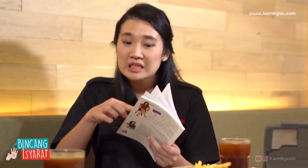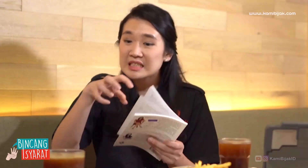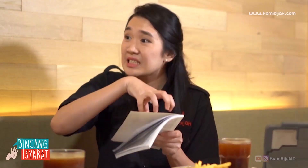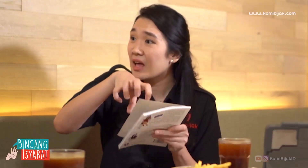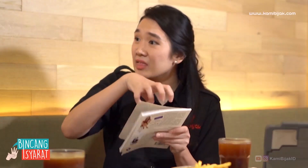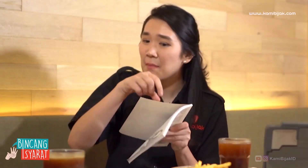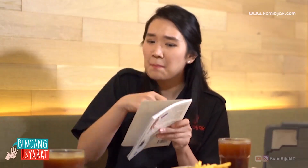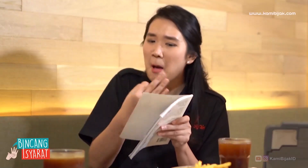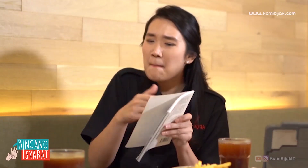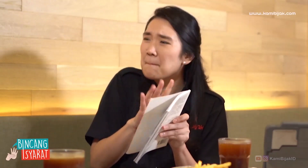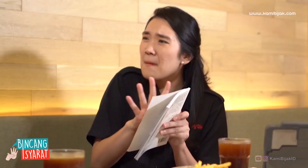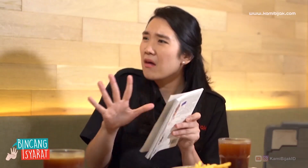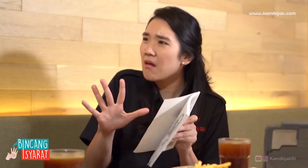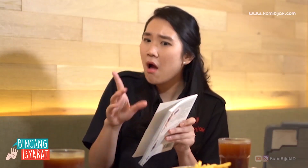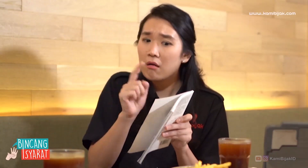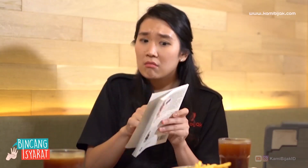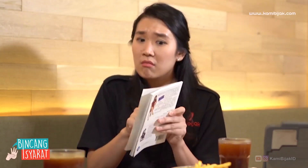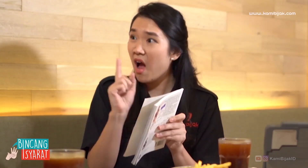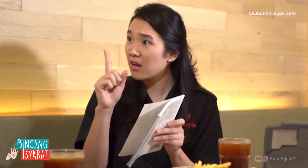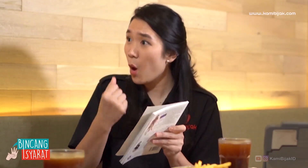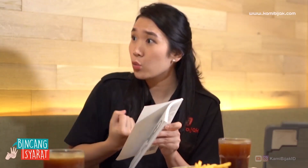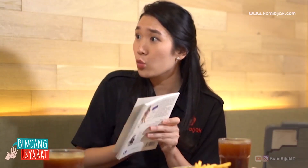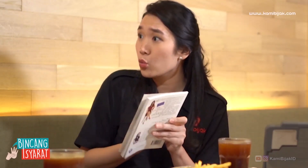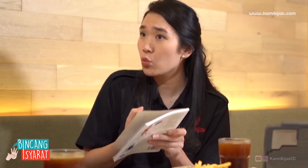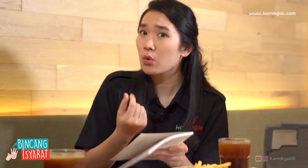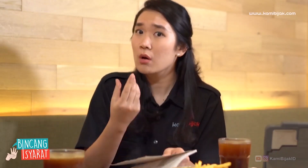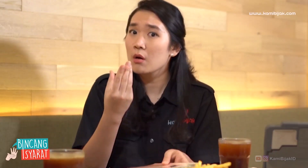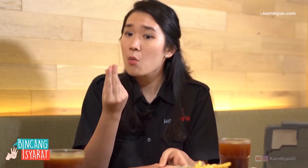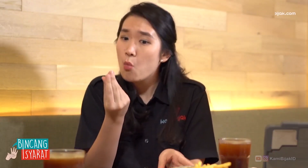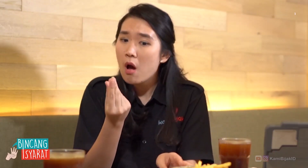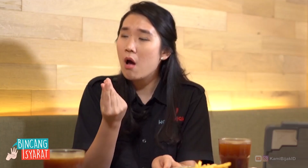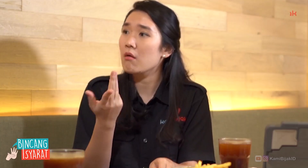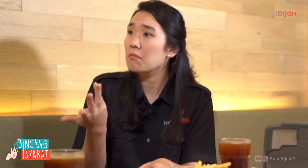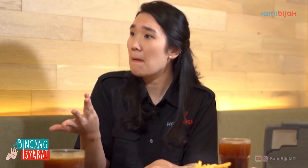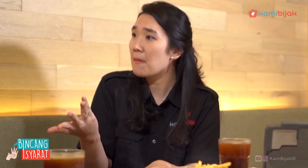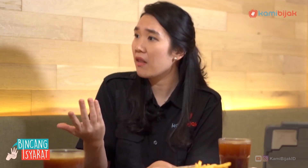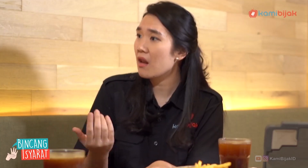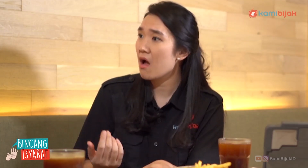Berapa banyak eksmplar buku yang dicetak? Bagaimana dukungan finansial untuk mencetak buku tersebut?